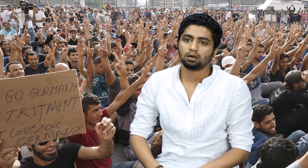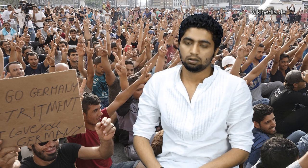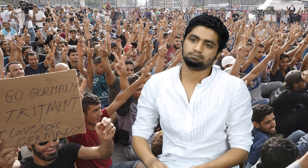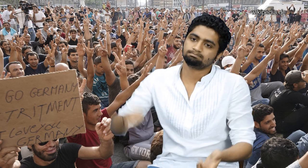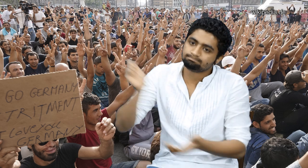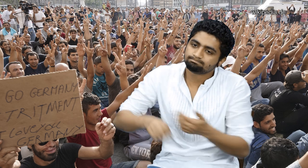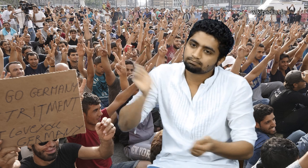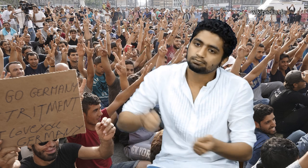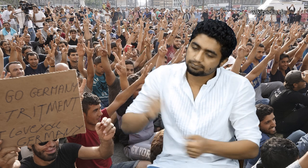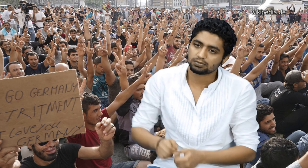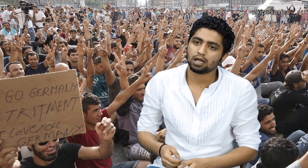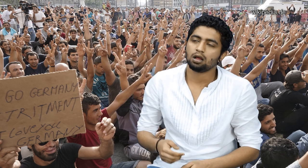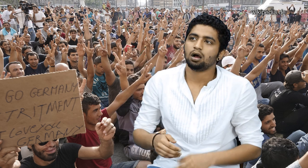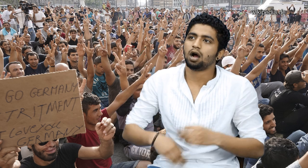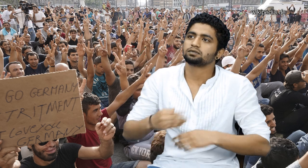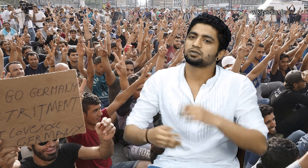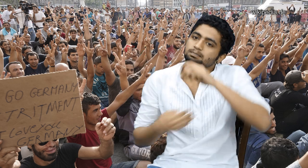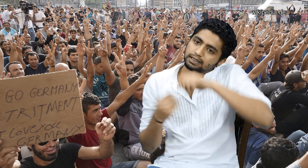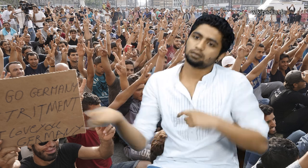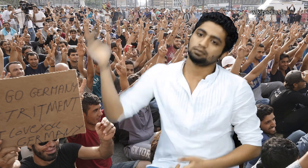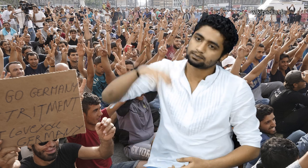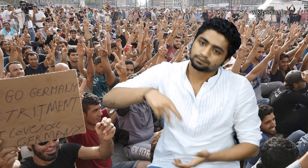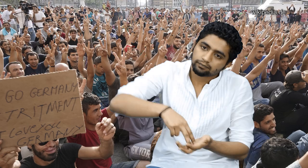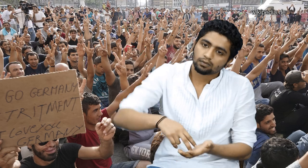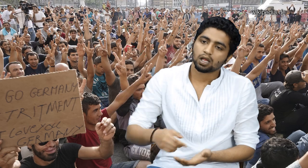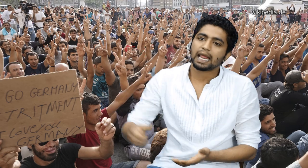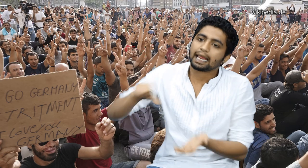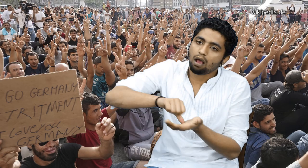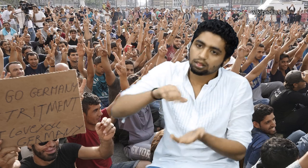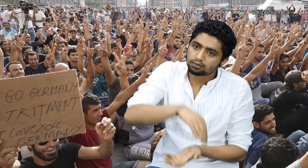Später versuchte ich nochmal in den Iran zu flüchten.